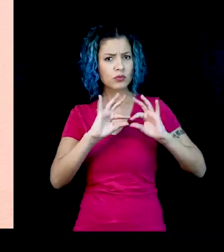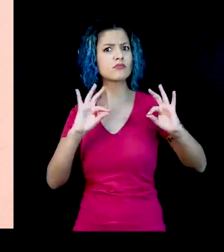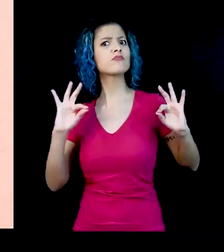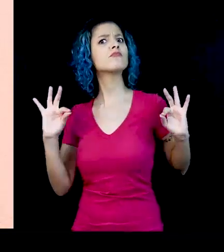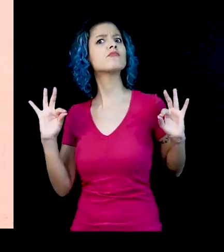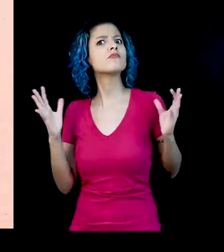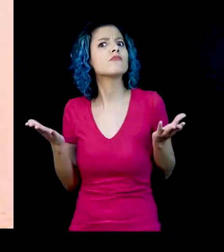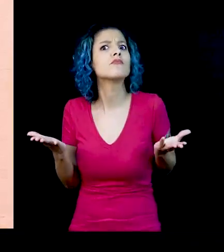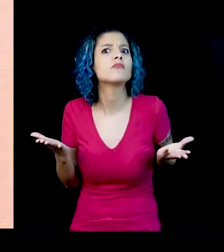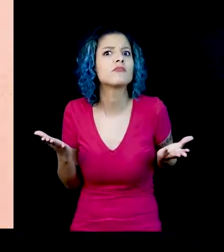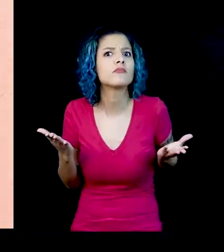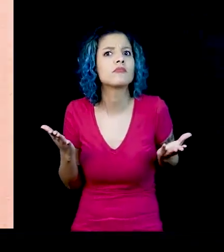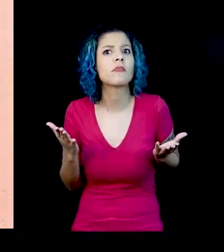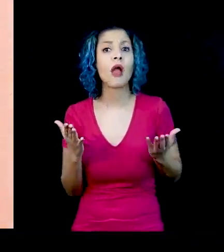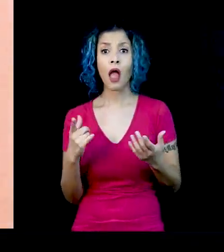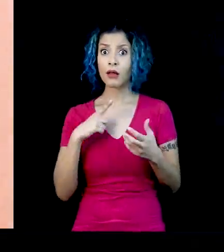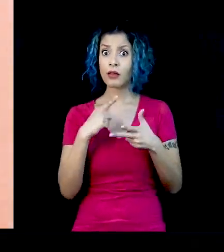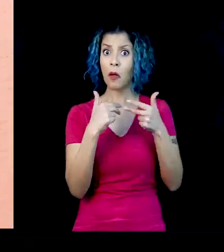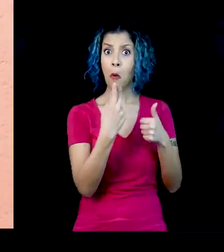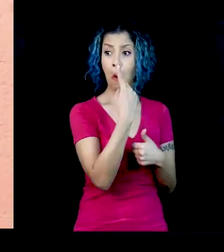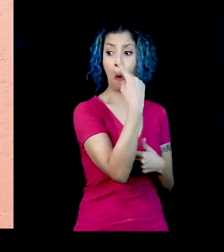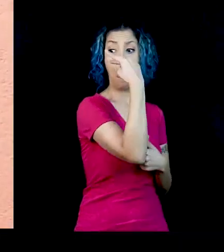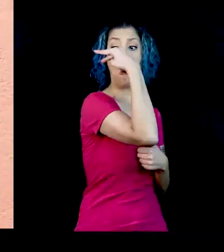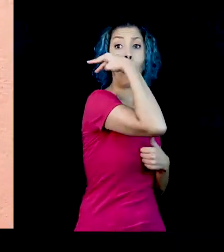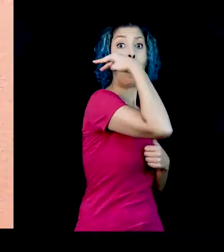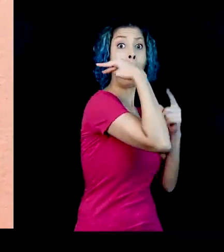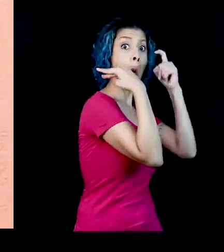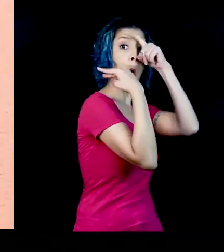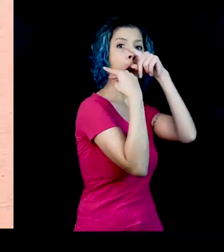OIhe aquela parte que não consegue enxergar.